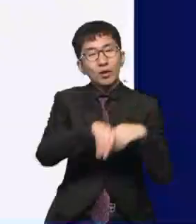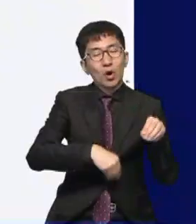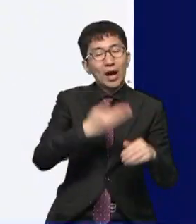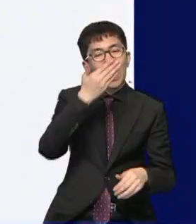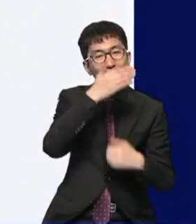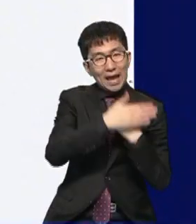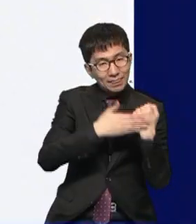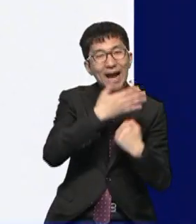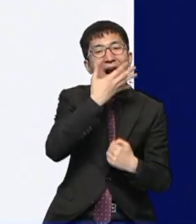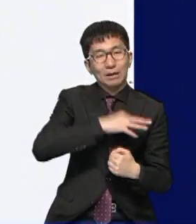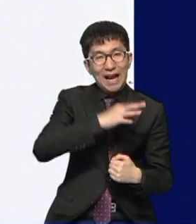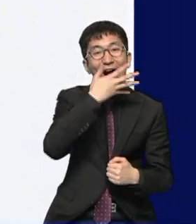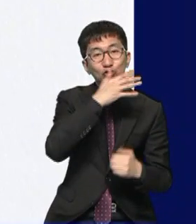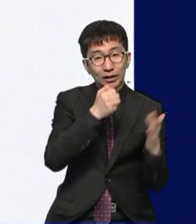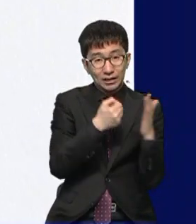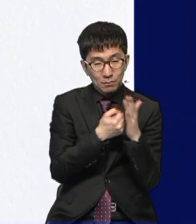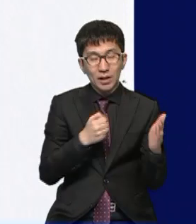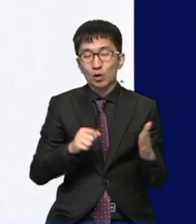이른바 이준석 사태 당시 선출 최고위원